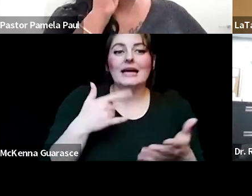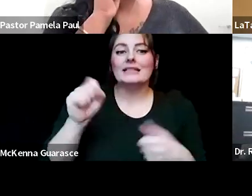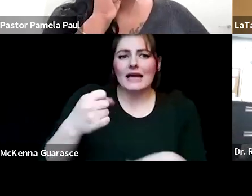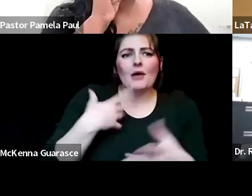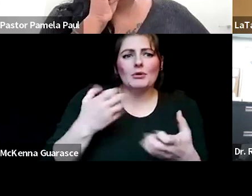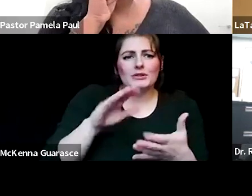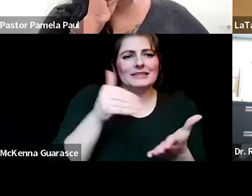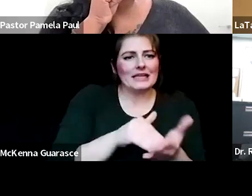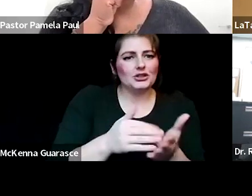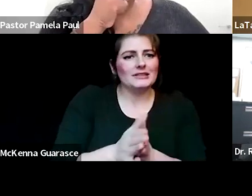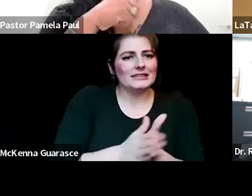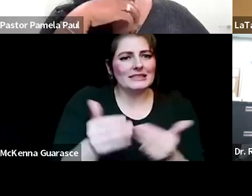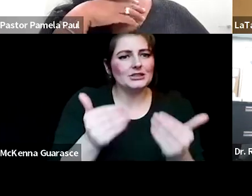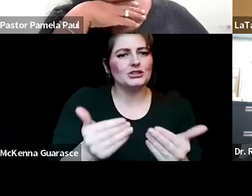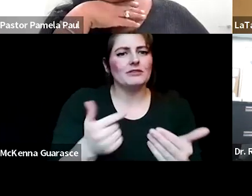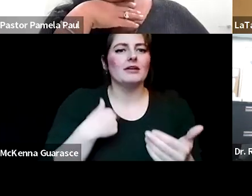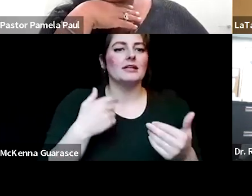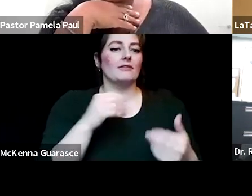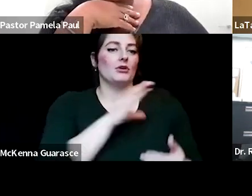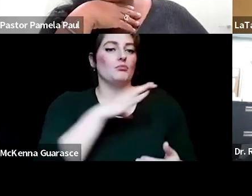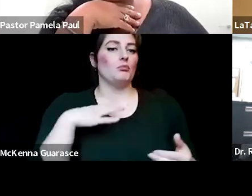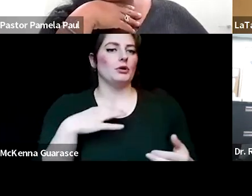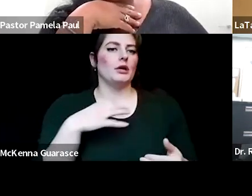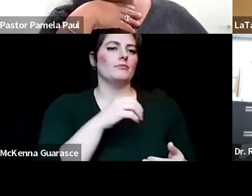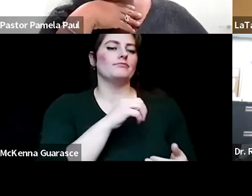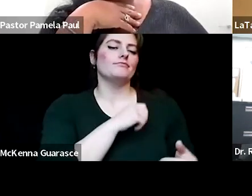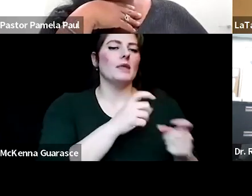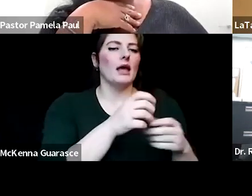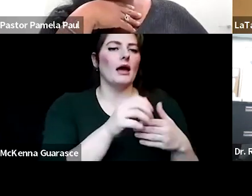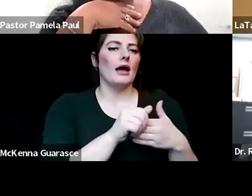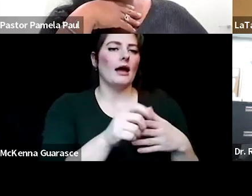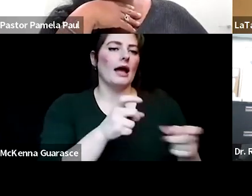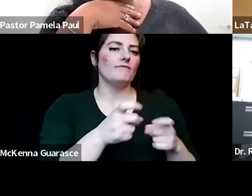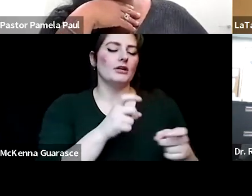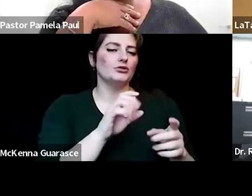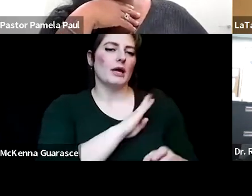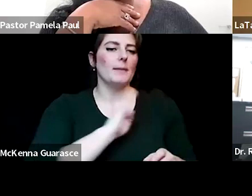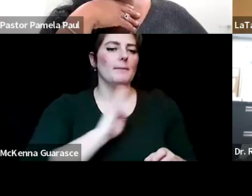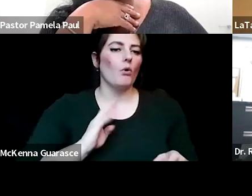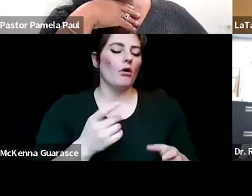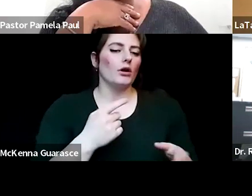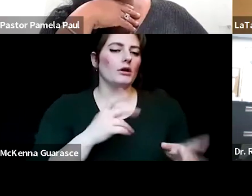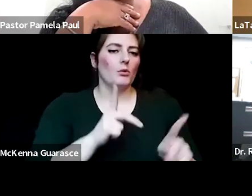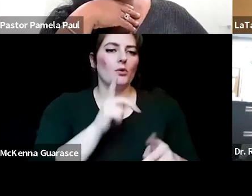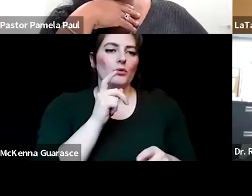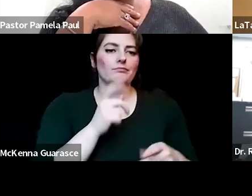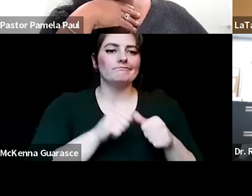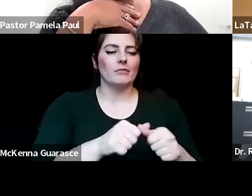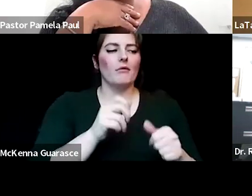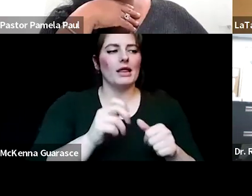tiene un consejo asesor comunitario lleno de personas con experiencia que integra a más personas con experiencia,